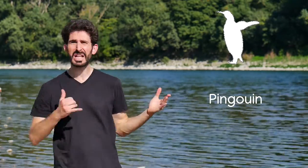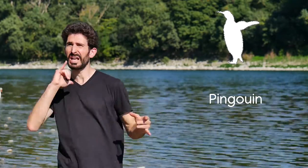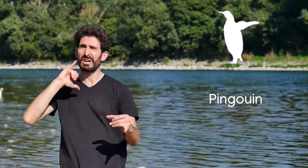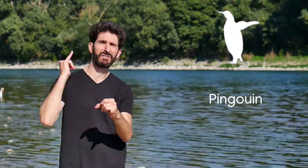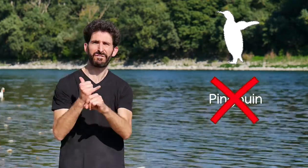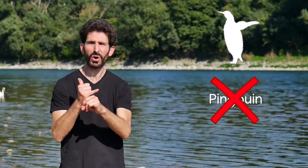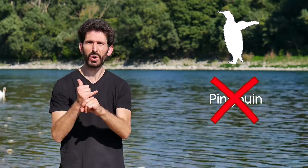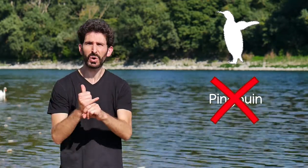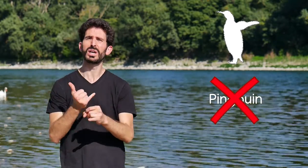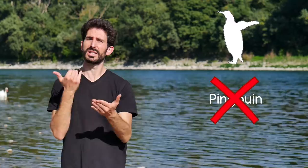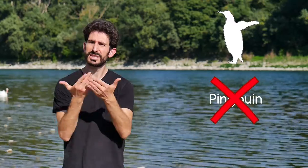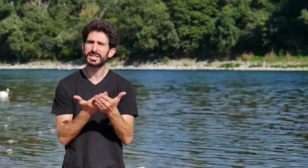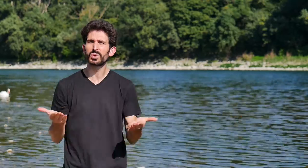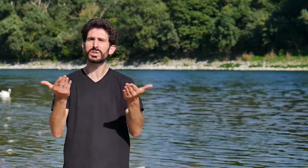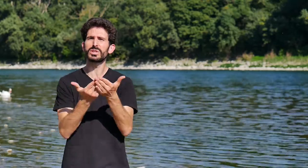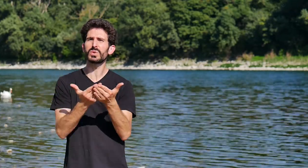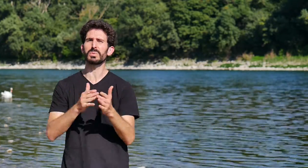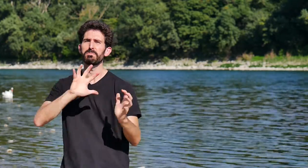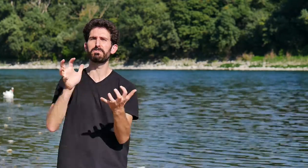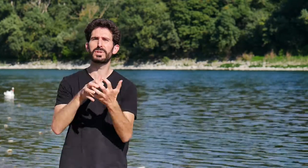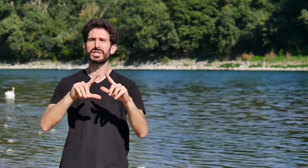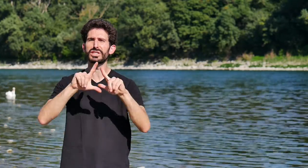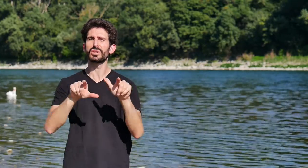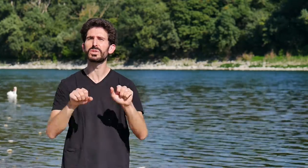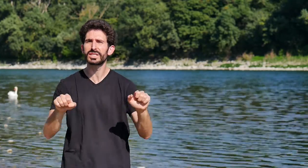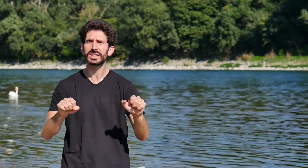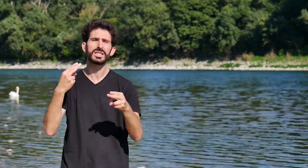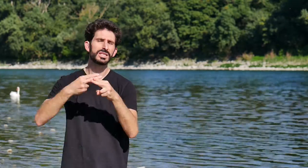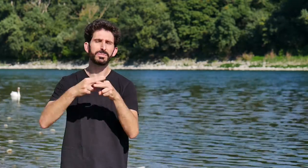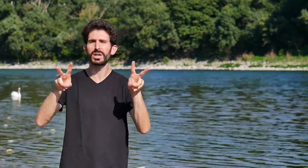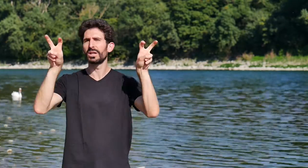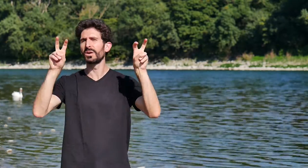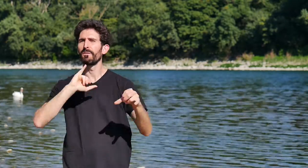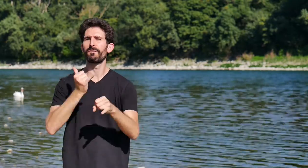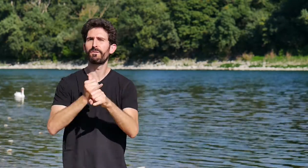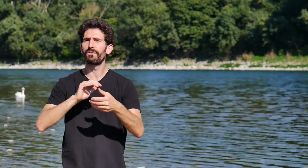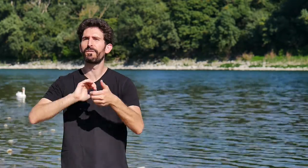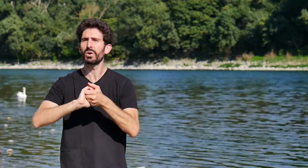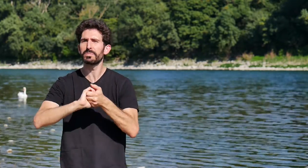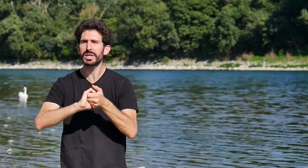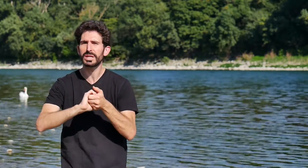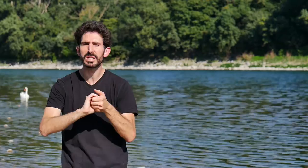FAUX ! C'est une situation de piège linguistique qui s'appelle "un faux-ami".